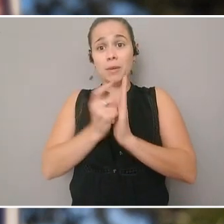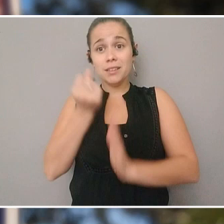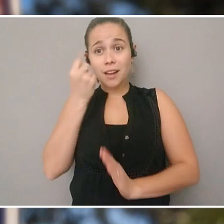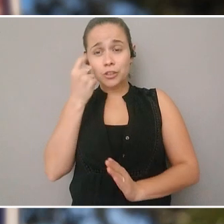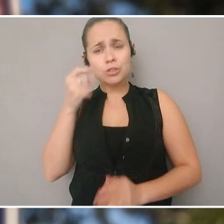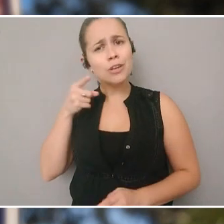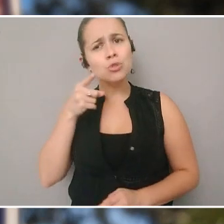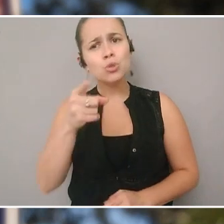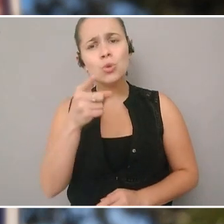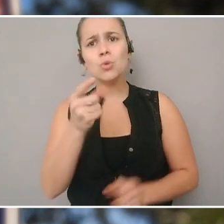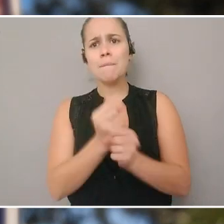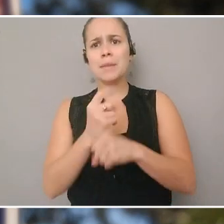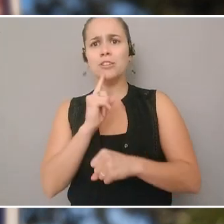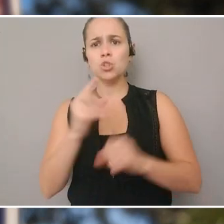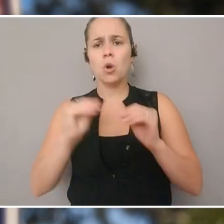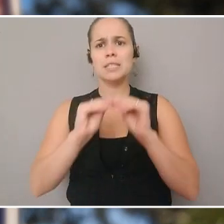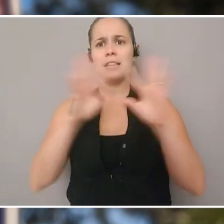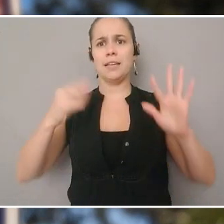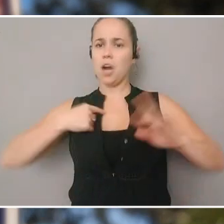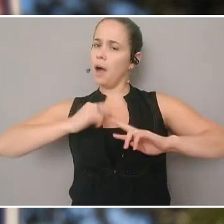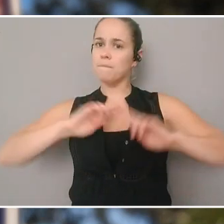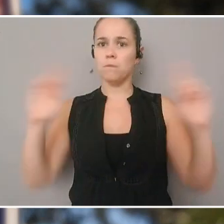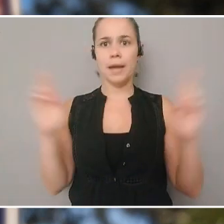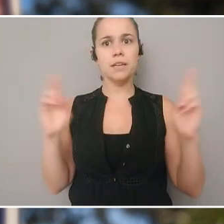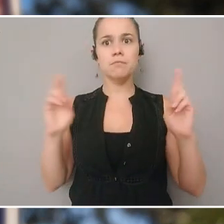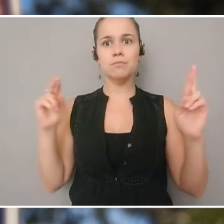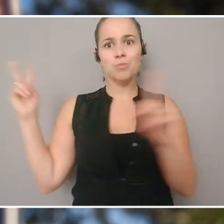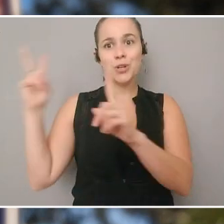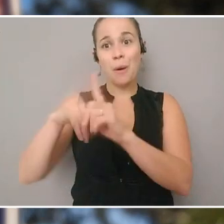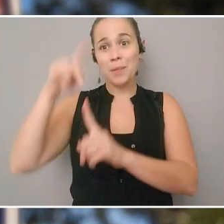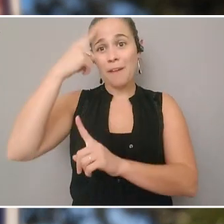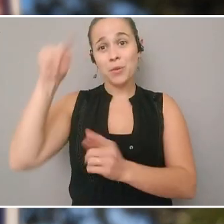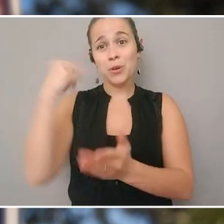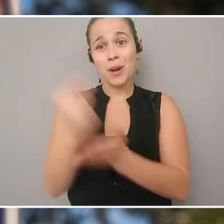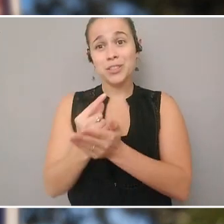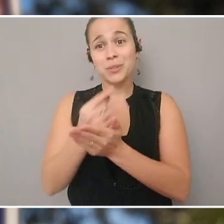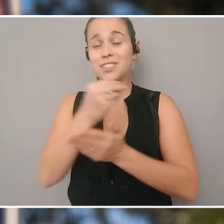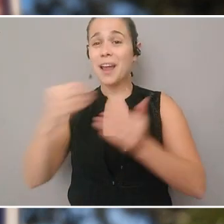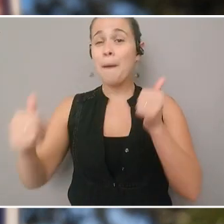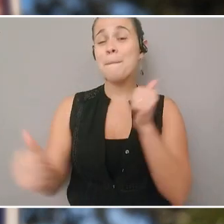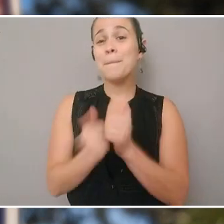que estában listos cuando solicitaron